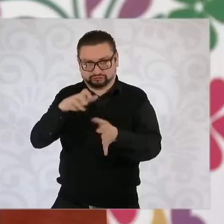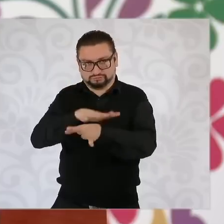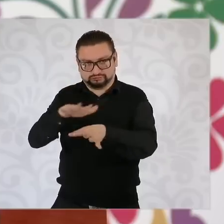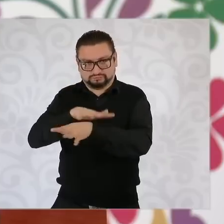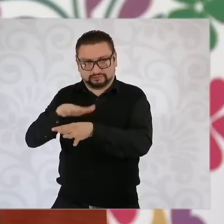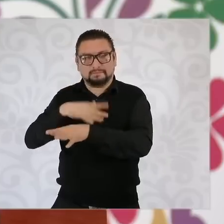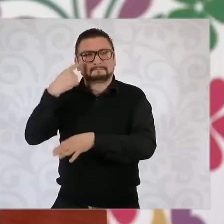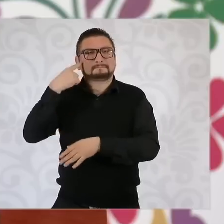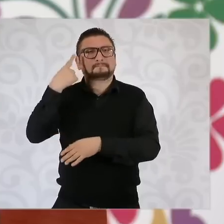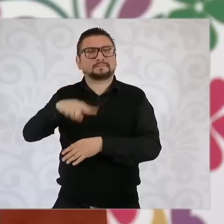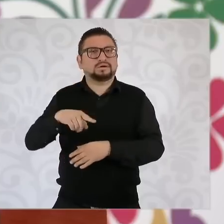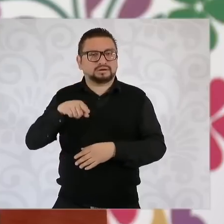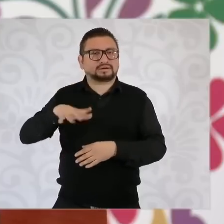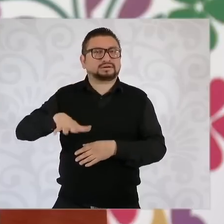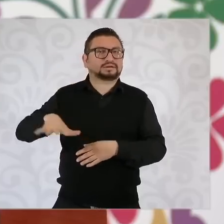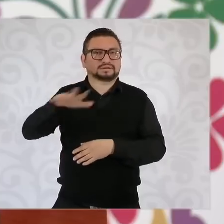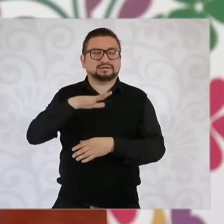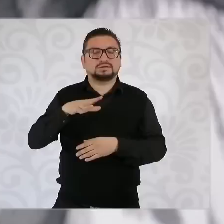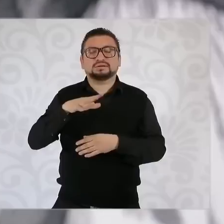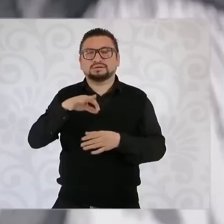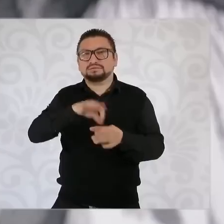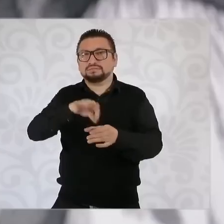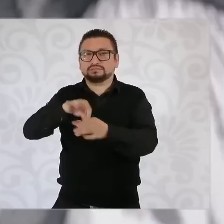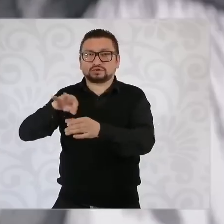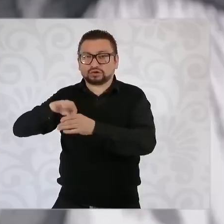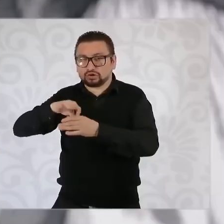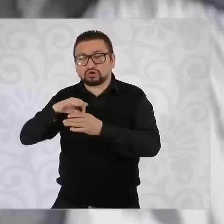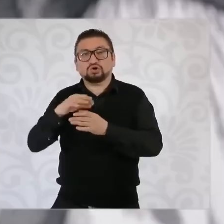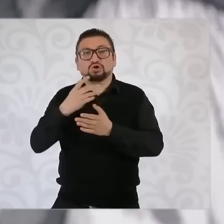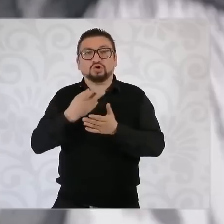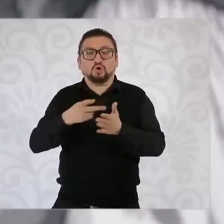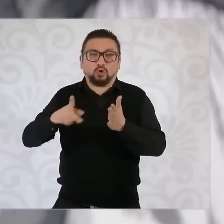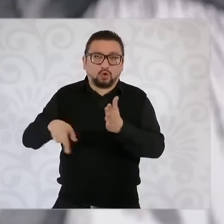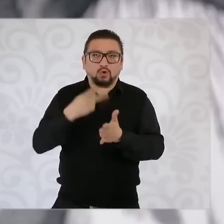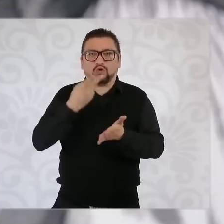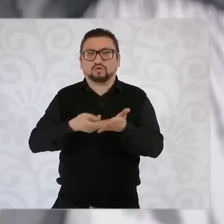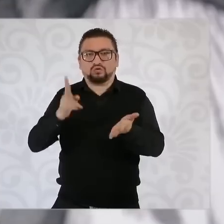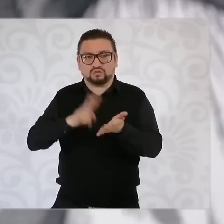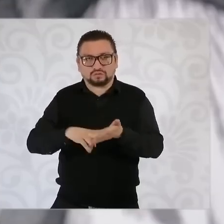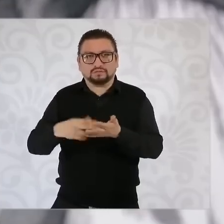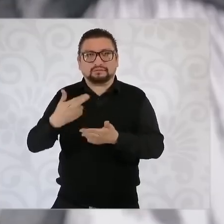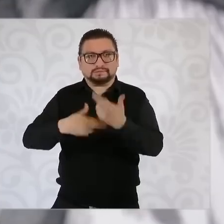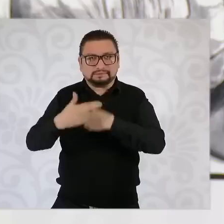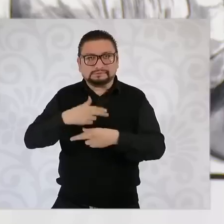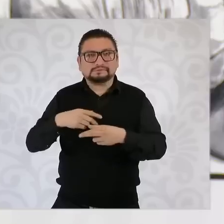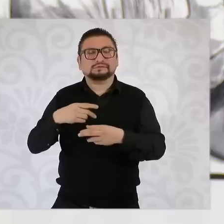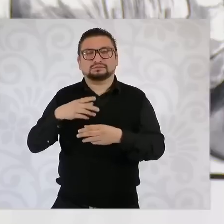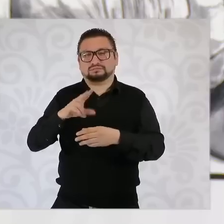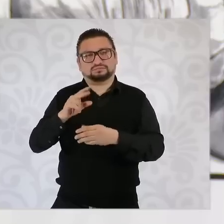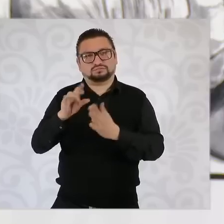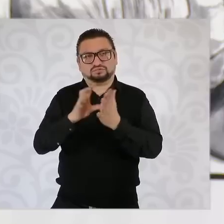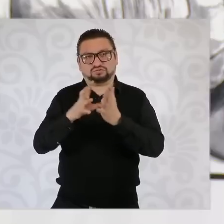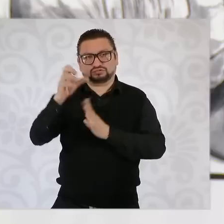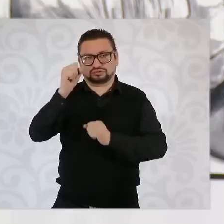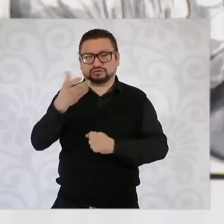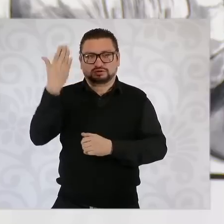que en ningún puesto de elección popular haya reelección regresar a la constitución de 1917